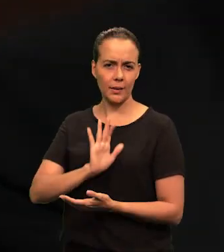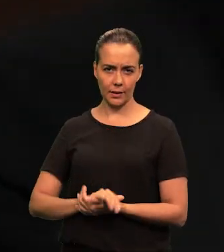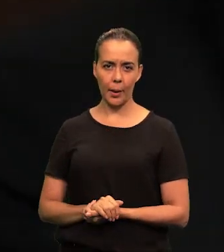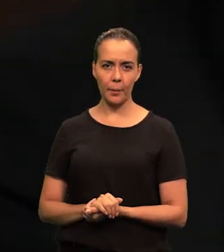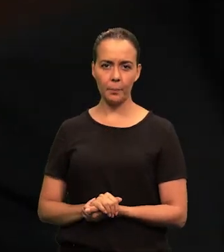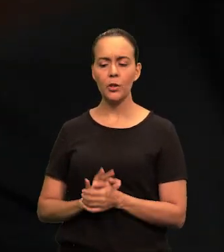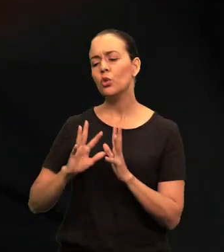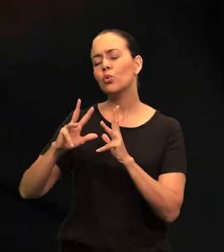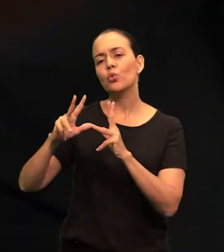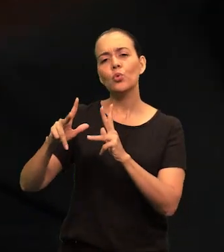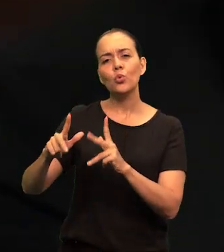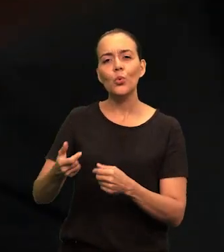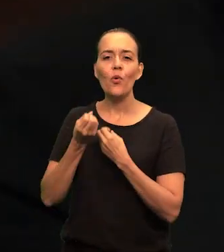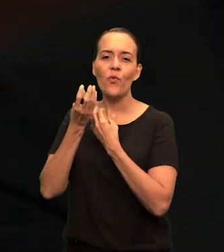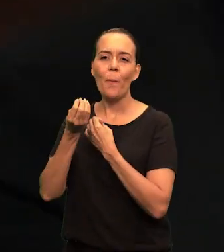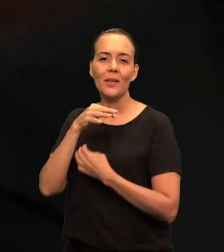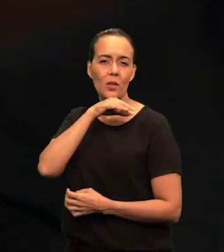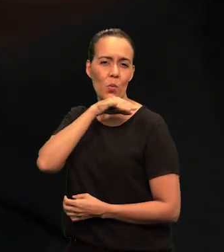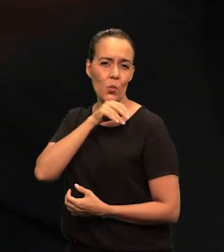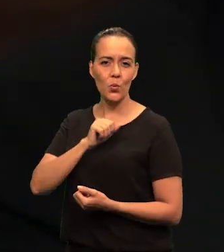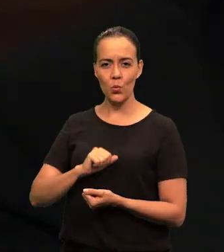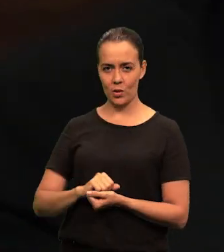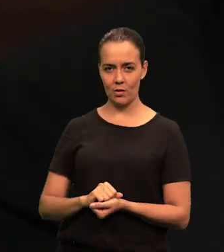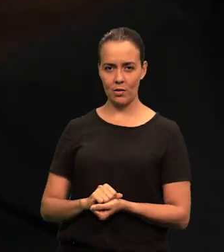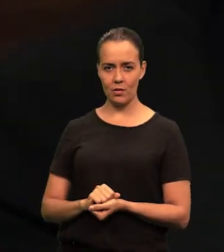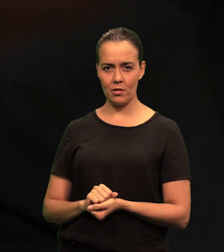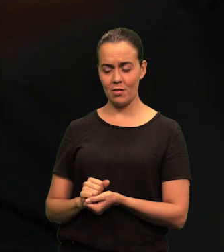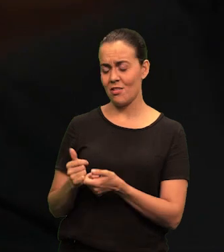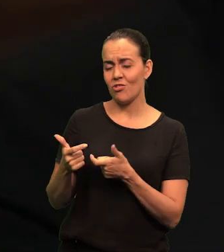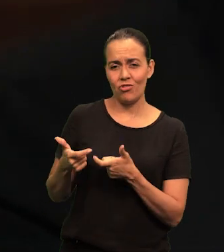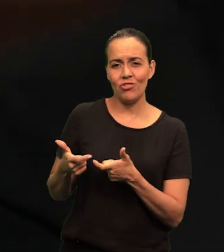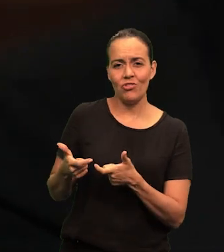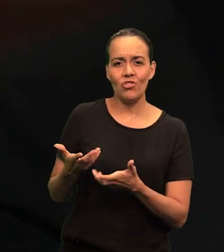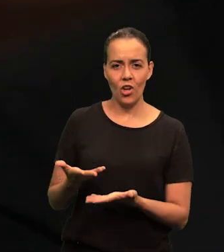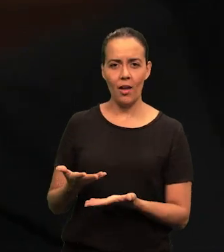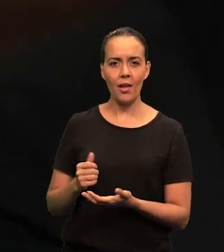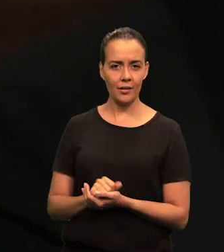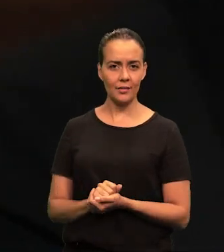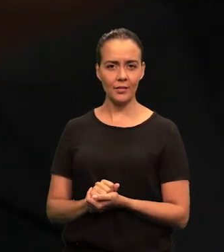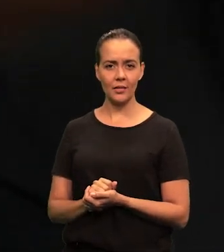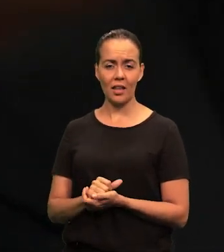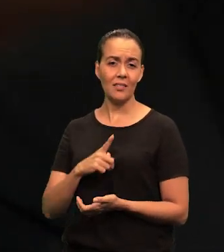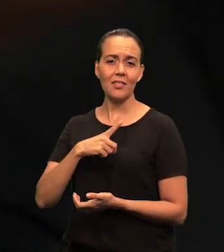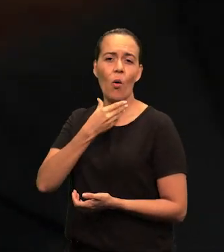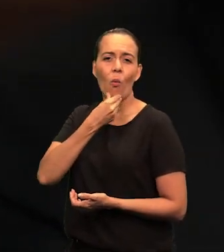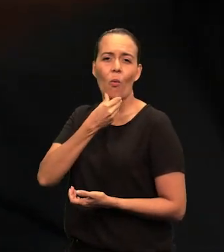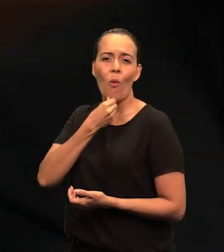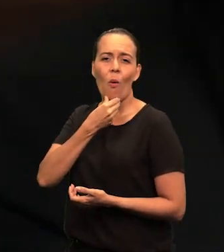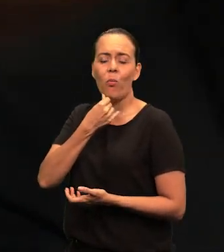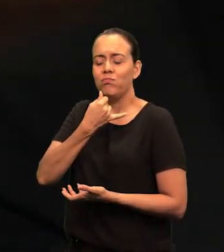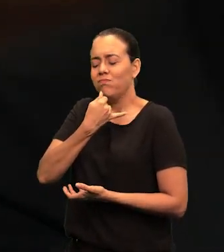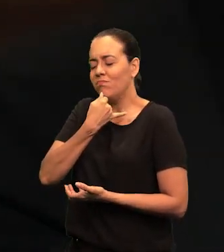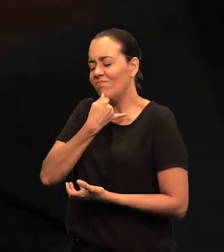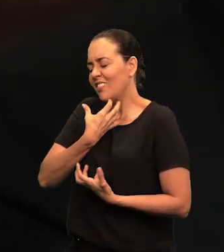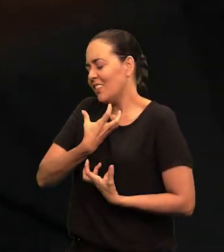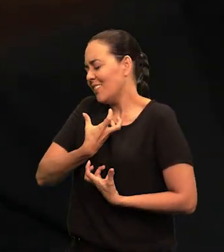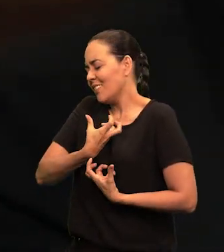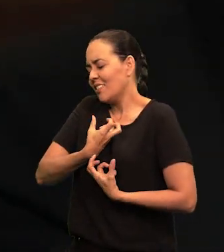A notícia desgraçada, se eu tomar Arthur Schopenhauer, que foi um homem de uma amargura indescritível,